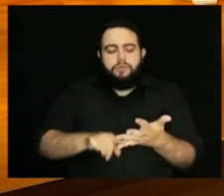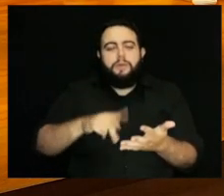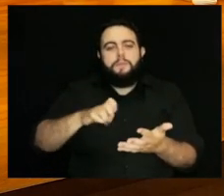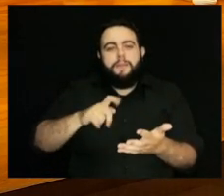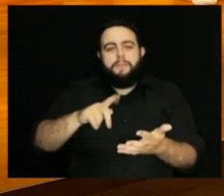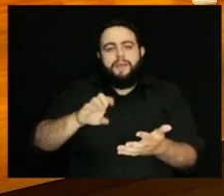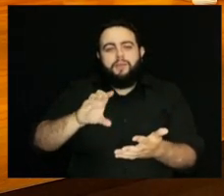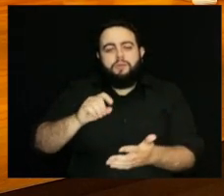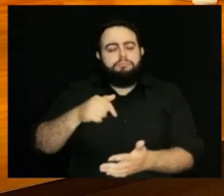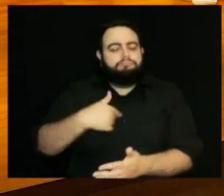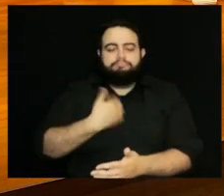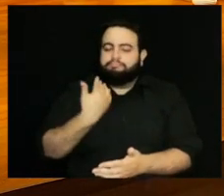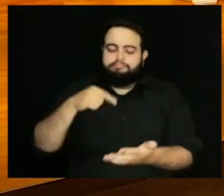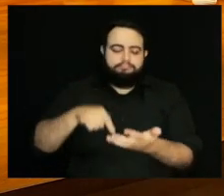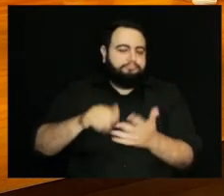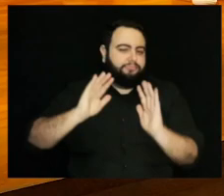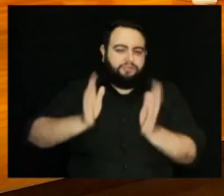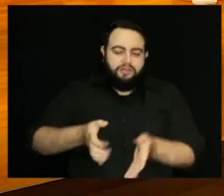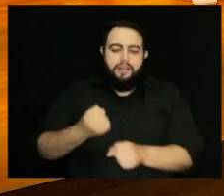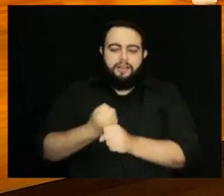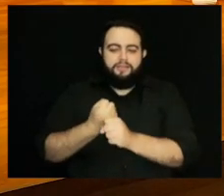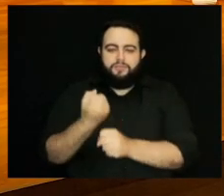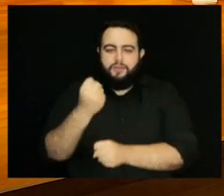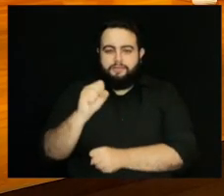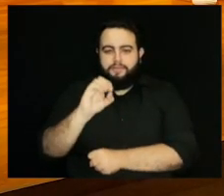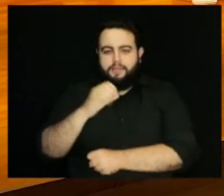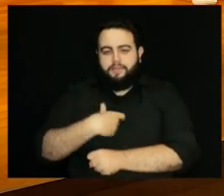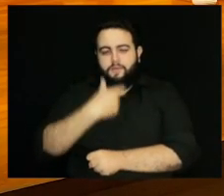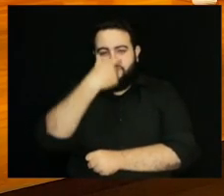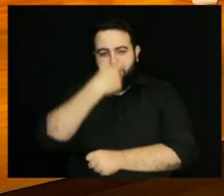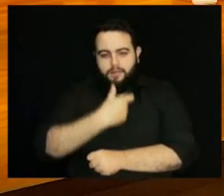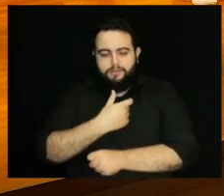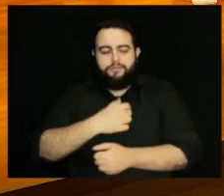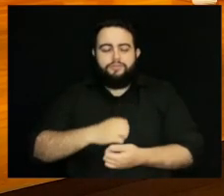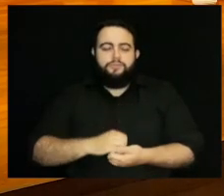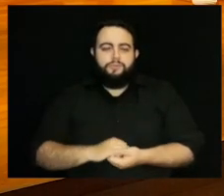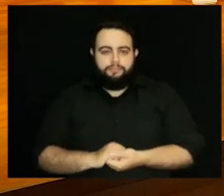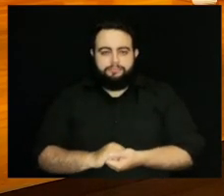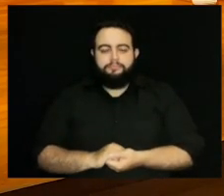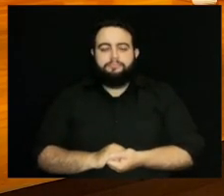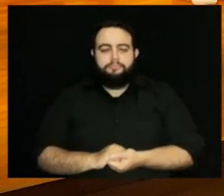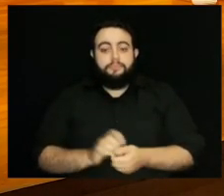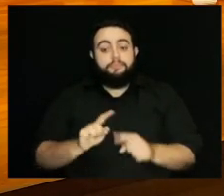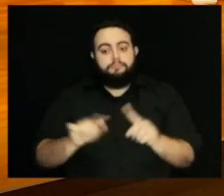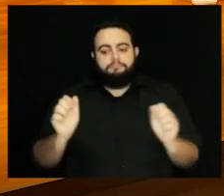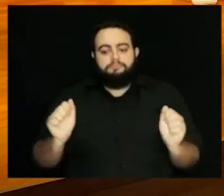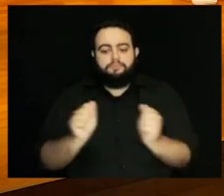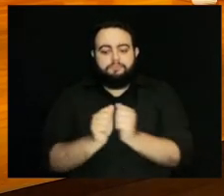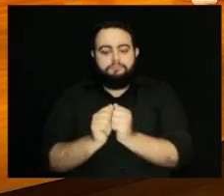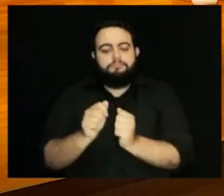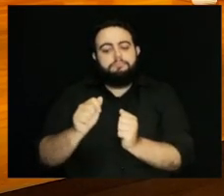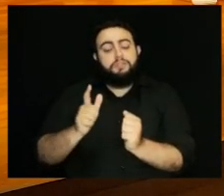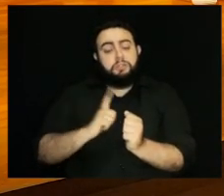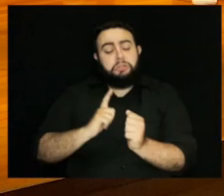pirou e morreu acho que nos anos 80. Mas junto com essa cena tinha as bandas especialistas